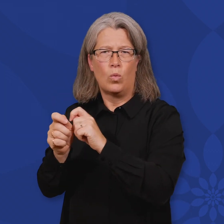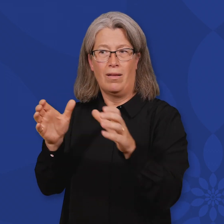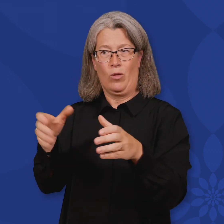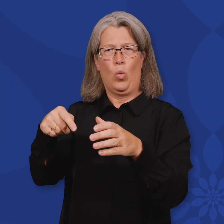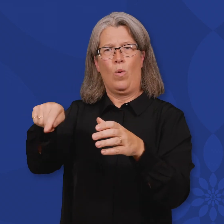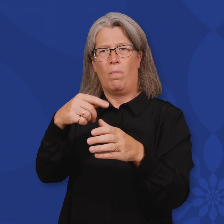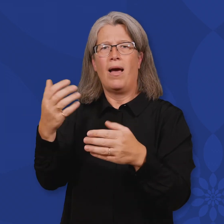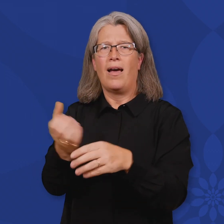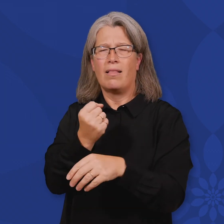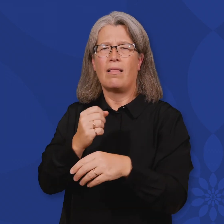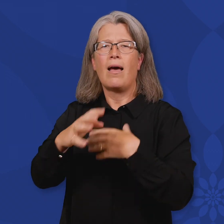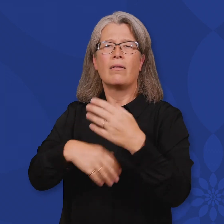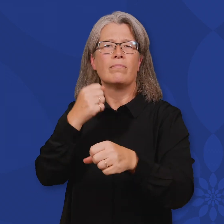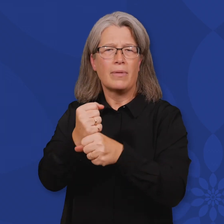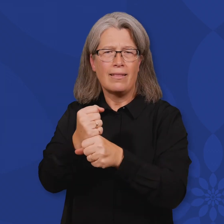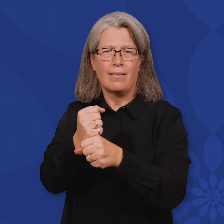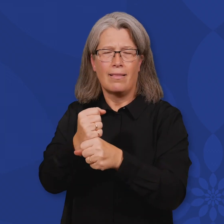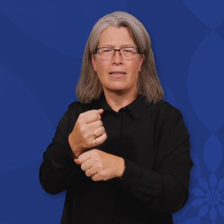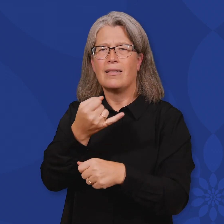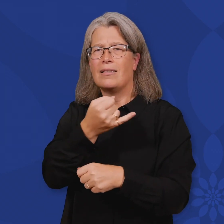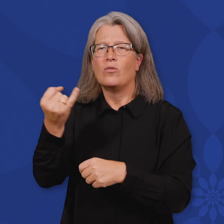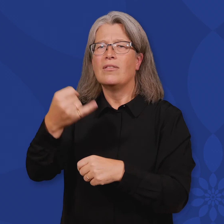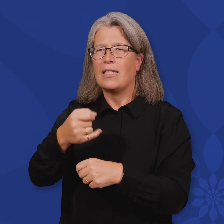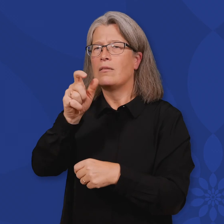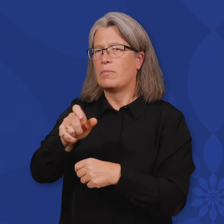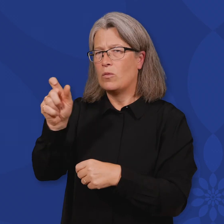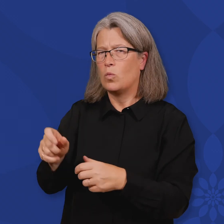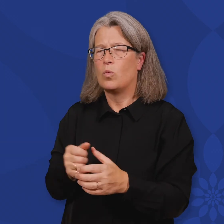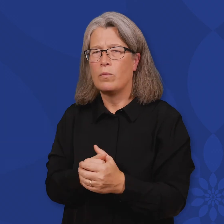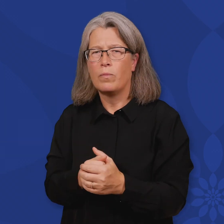Av dessa gäller 660 den brittiska virusvarianten.